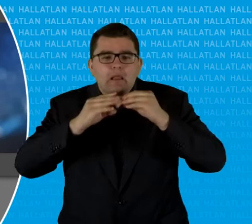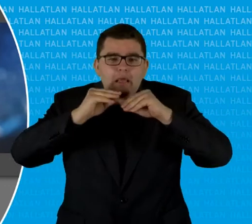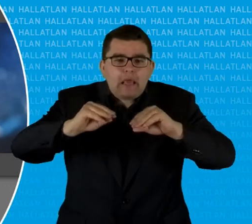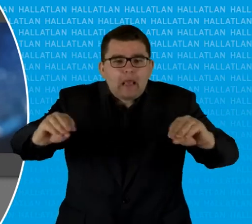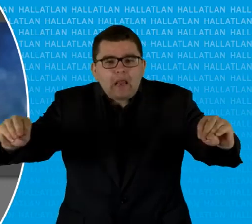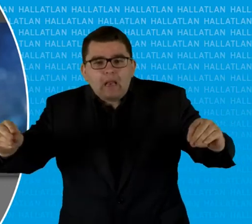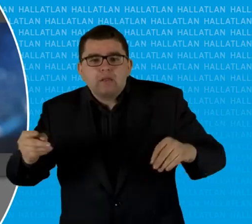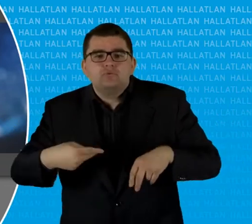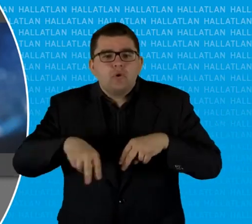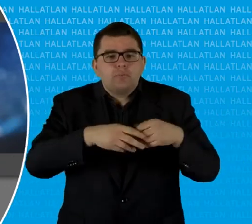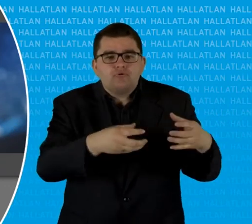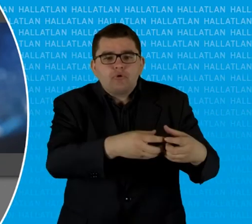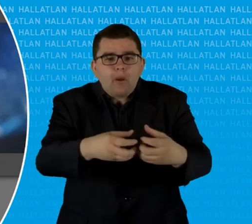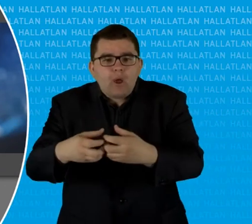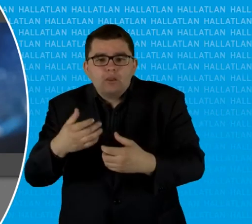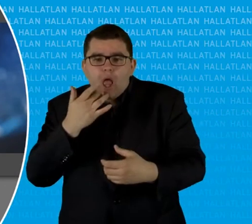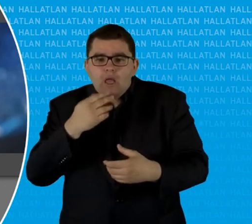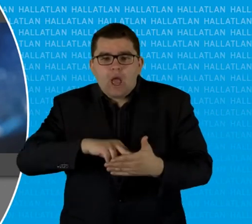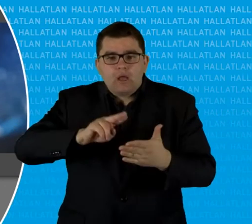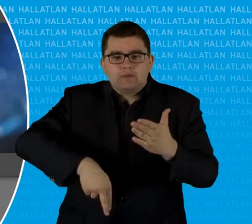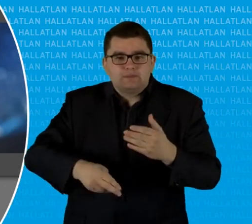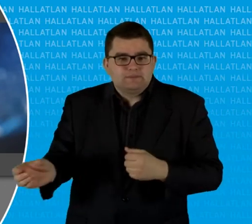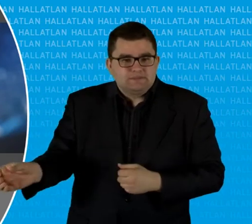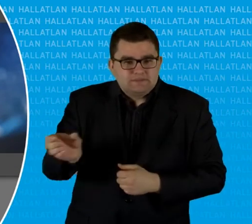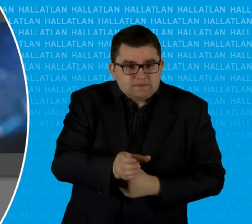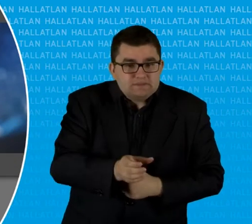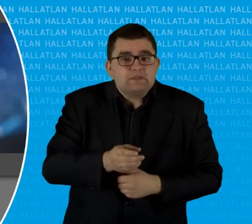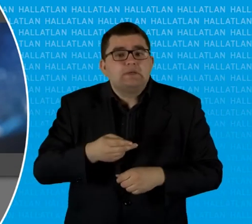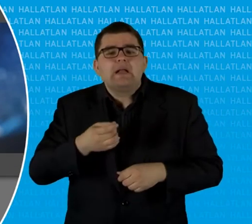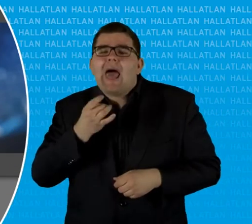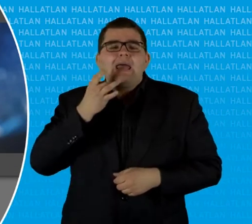Korábban több csapattal is szóba hozták,